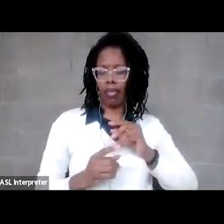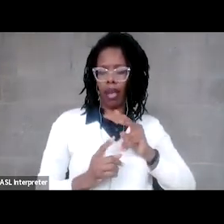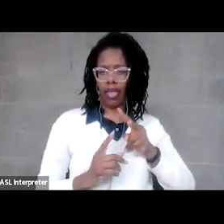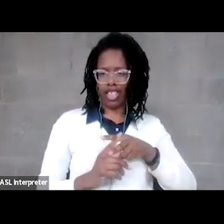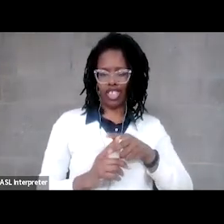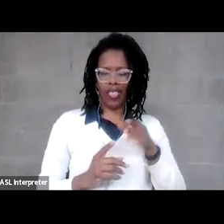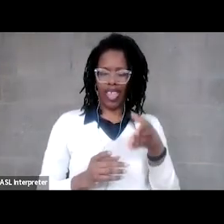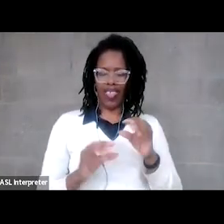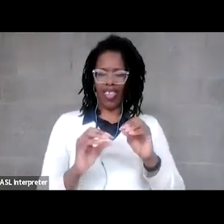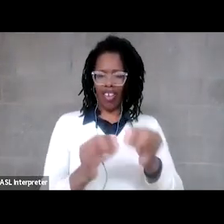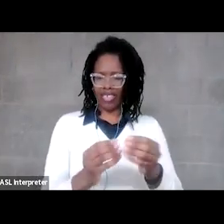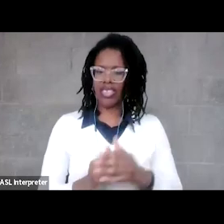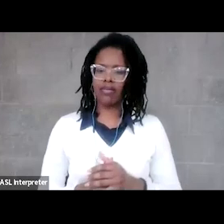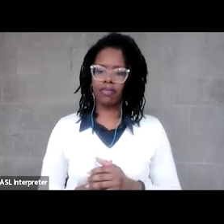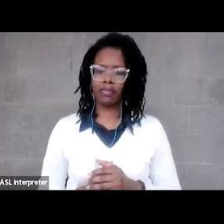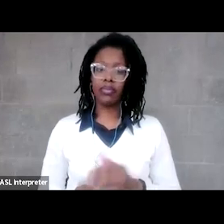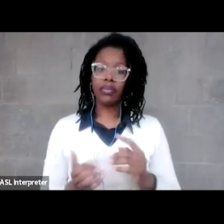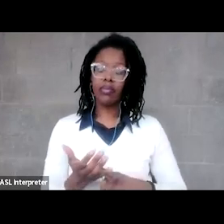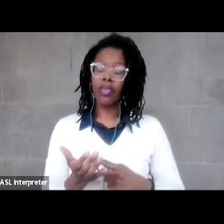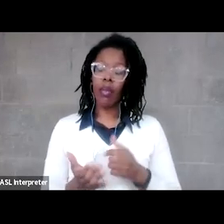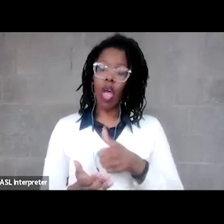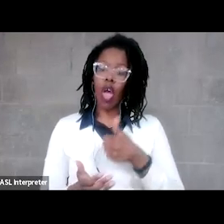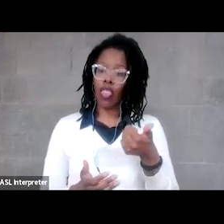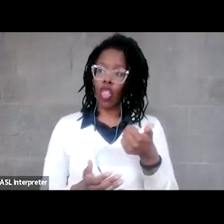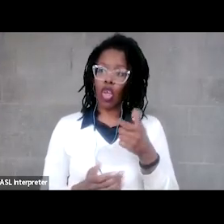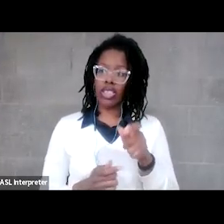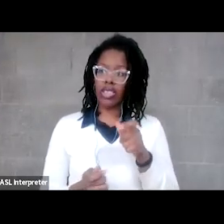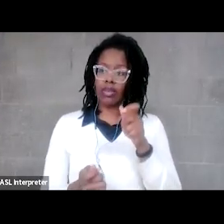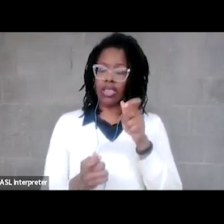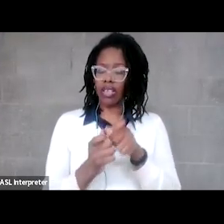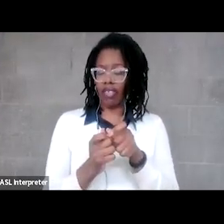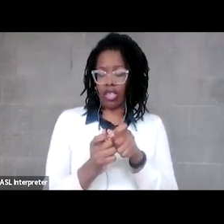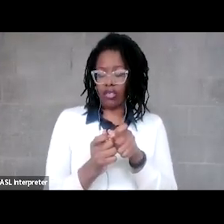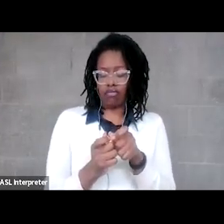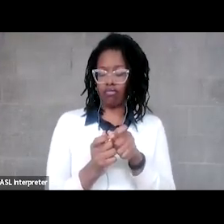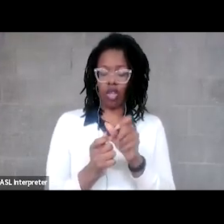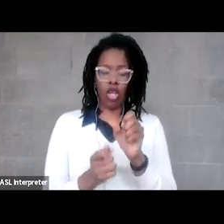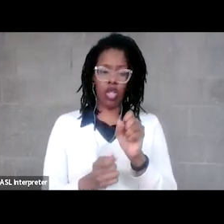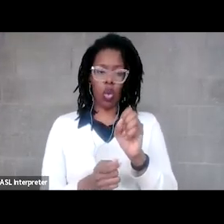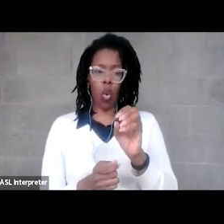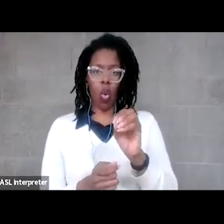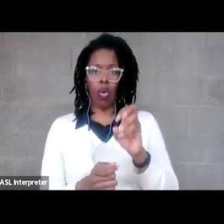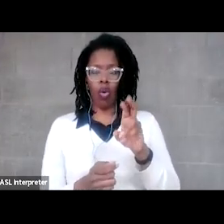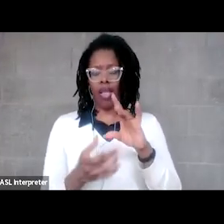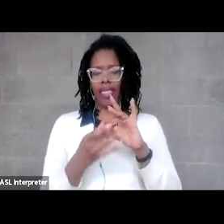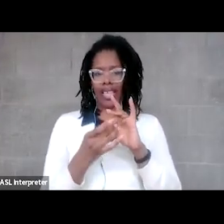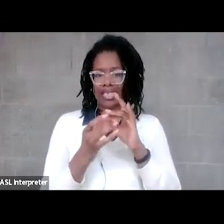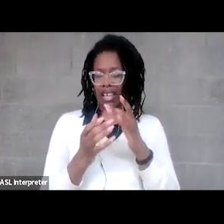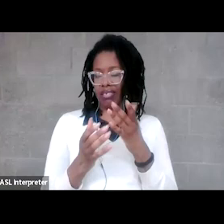A veces hay otros enlaces específicos designados de SOAR en una oficina de campo que podrían tener que establecerse con el tiempo.